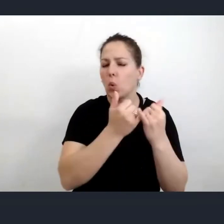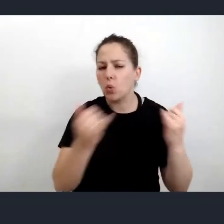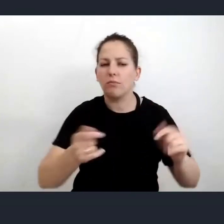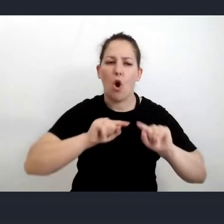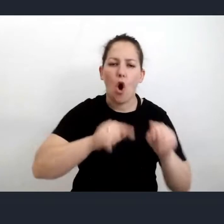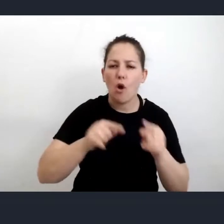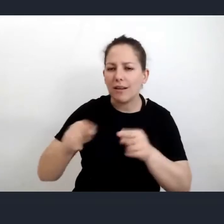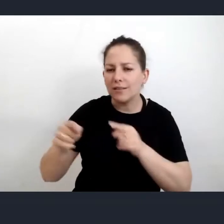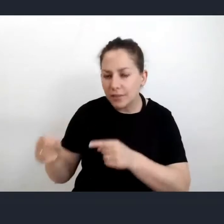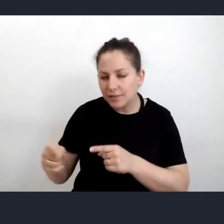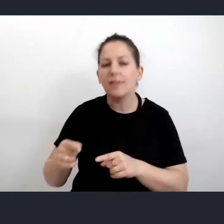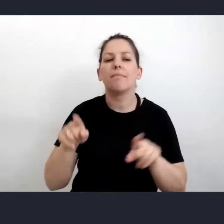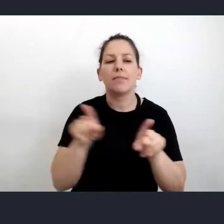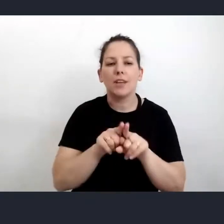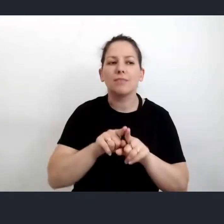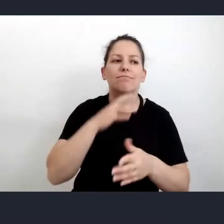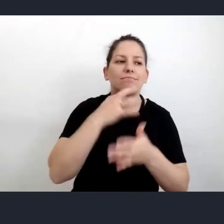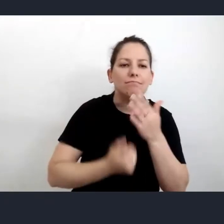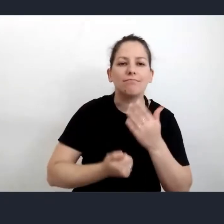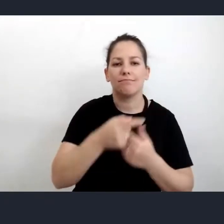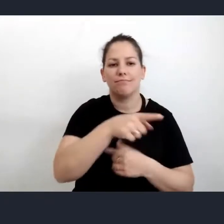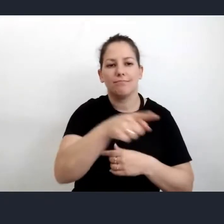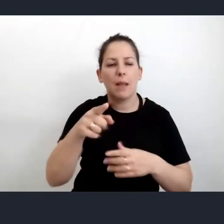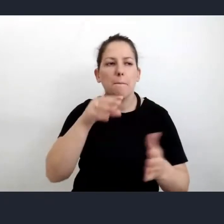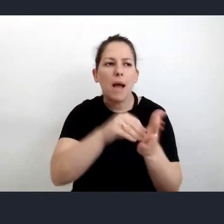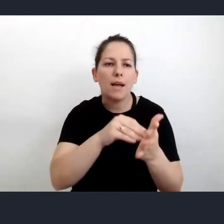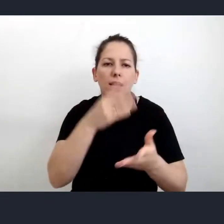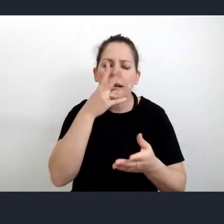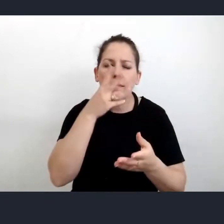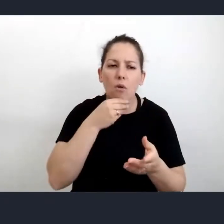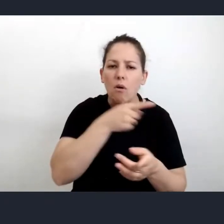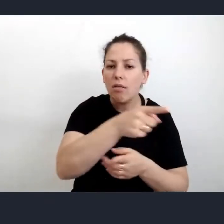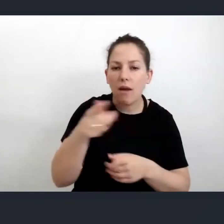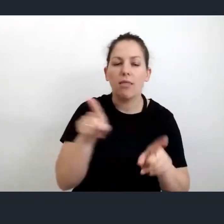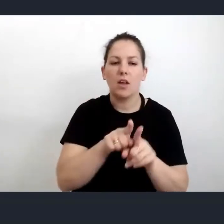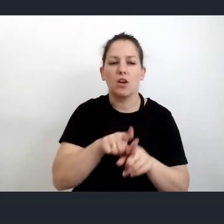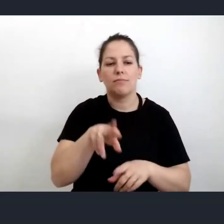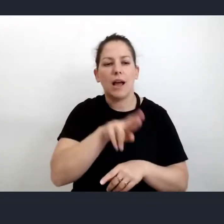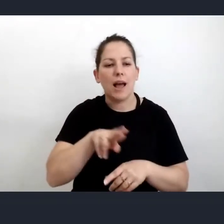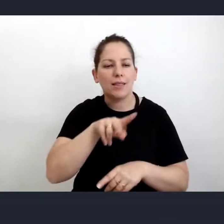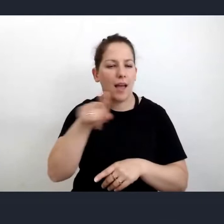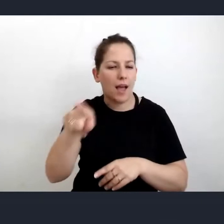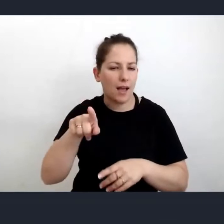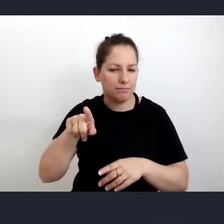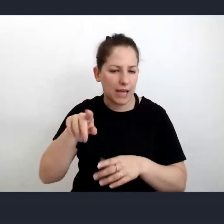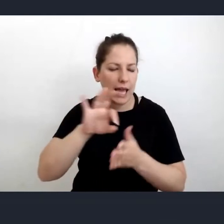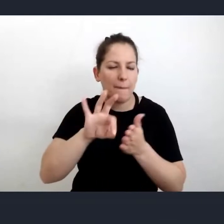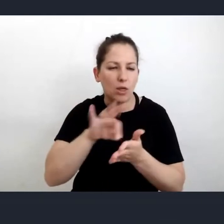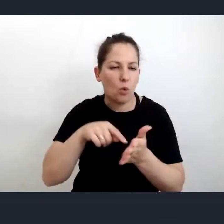żeby też czerpać z dobrych praktyk i tak jak Rada Gmin i Regionów Europy, przede wszystkim Związek Miast Polskich,